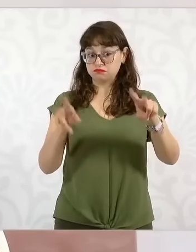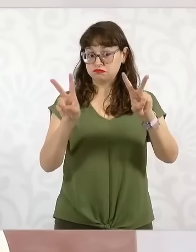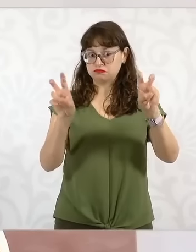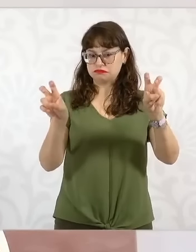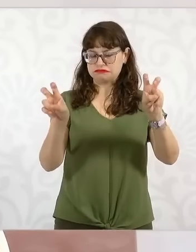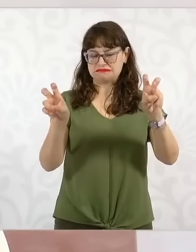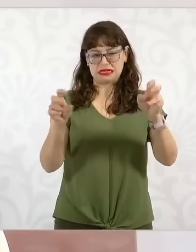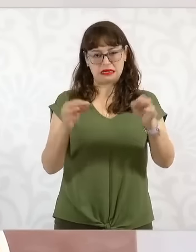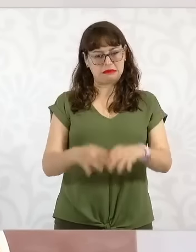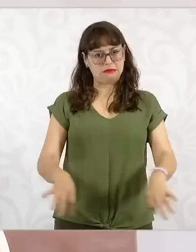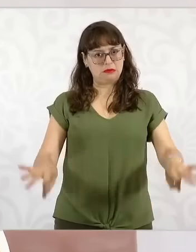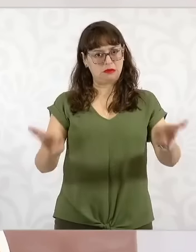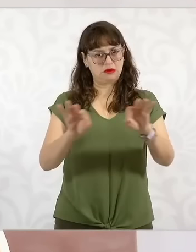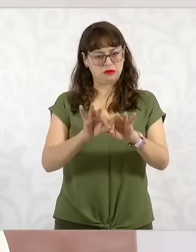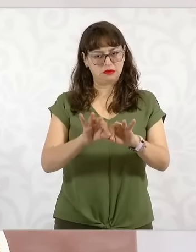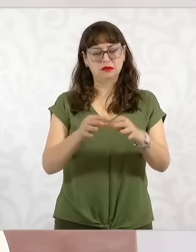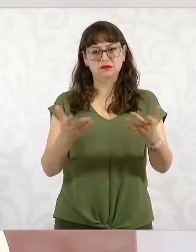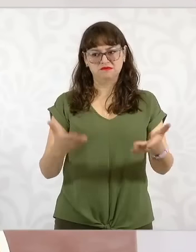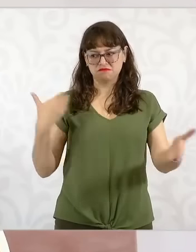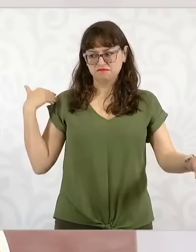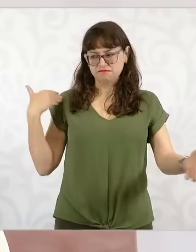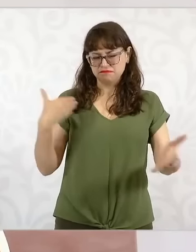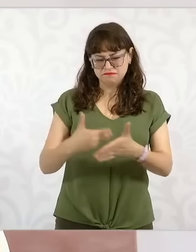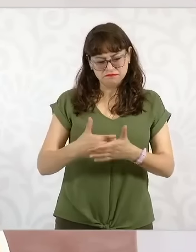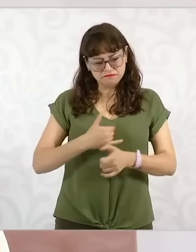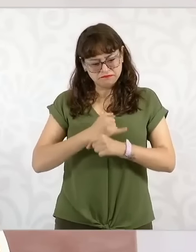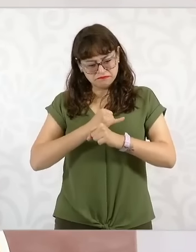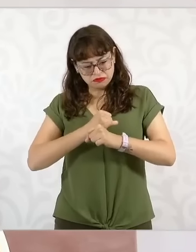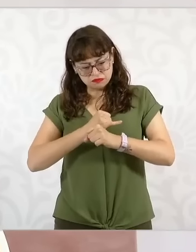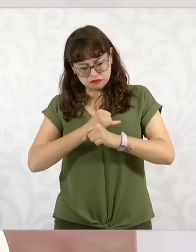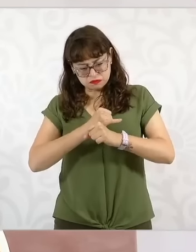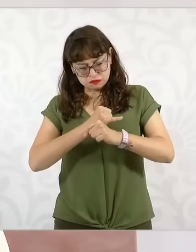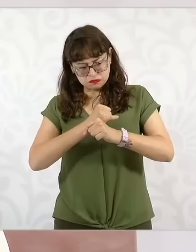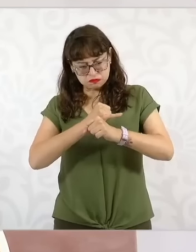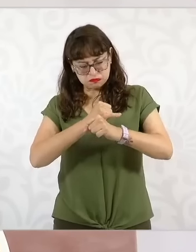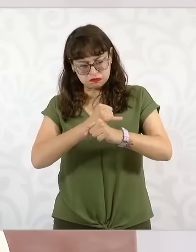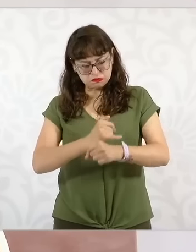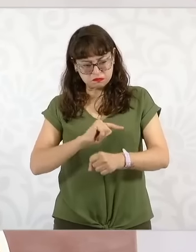país, derivada de meses de trabajos de inteligencia e investigación. desarrollados